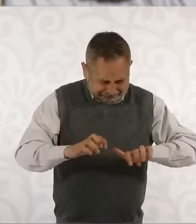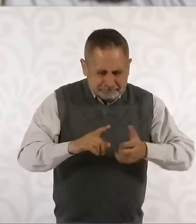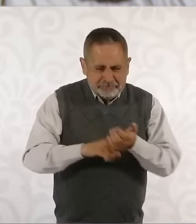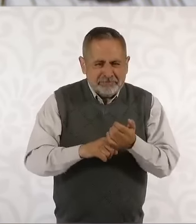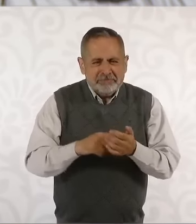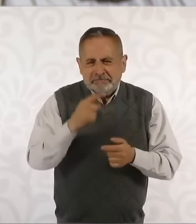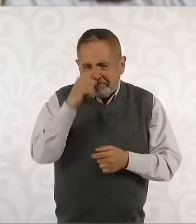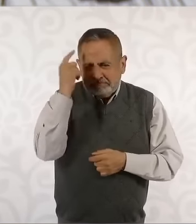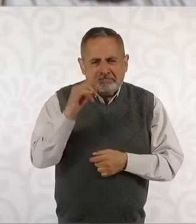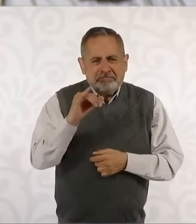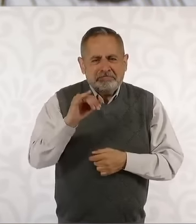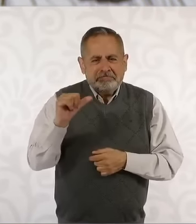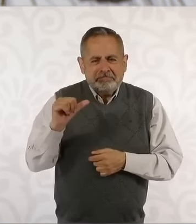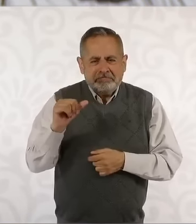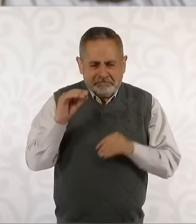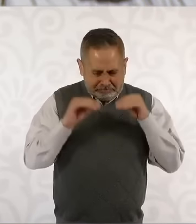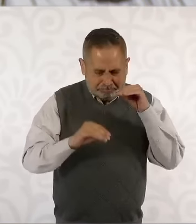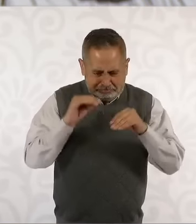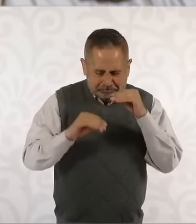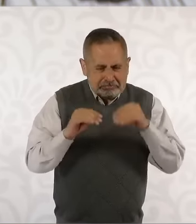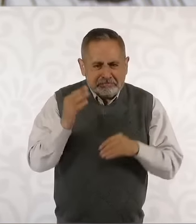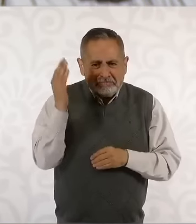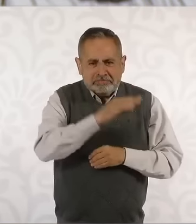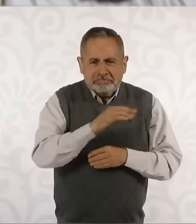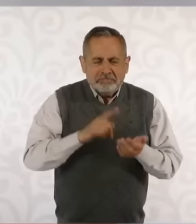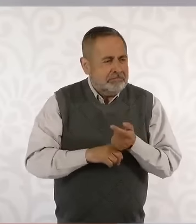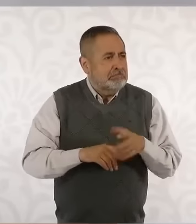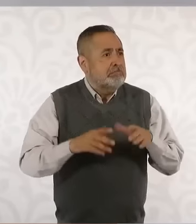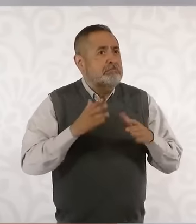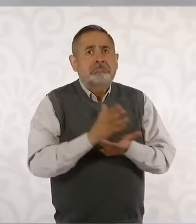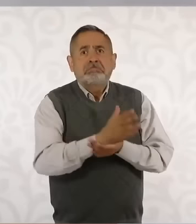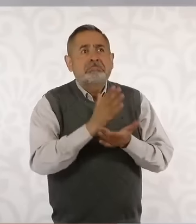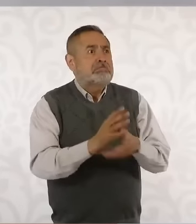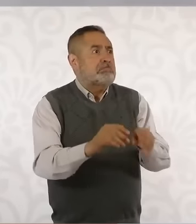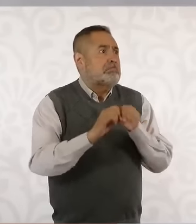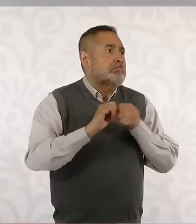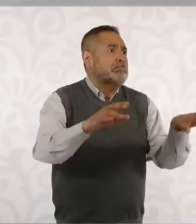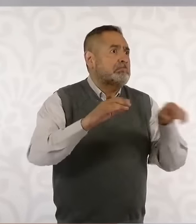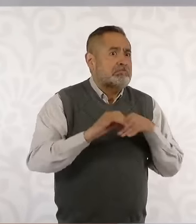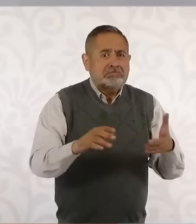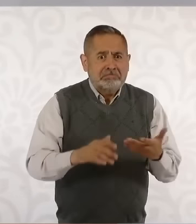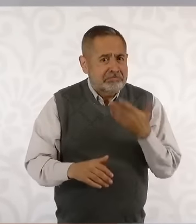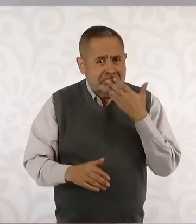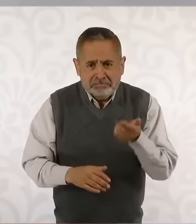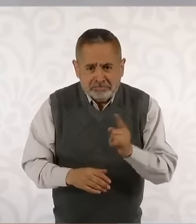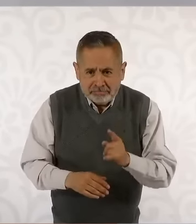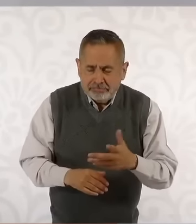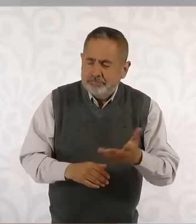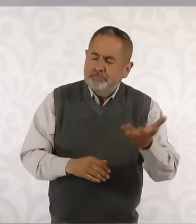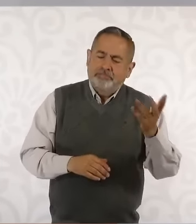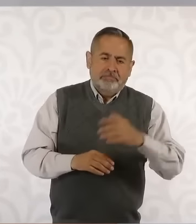artificial que eh es muy accesible poder hacer todos estos videos, ¿no? Entonces, eso llama